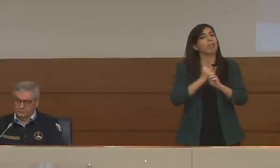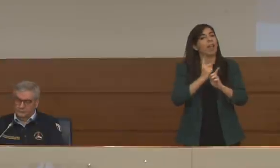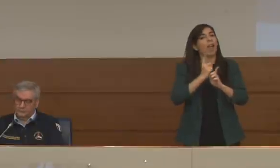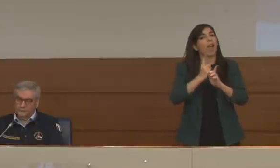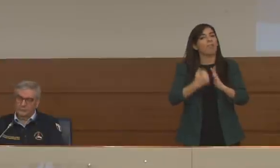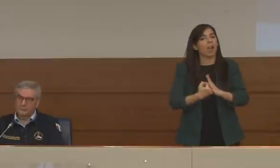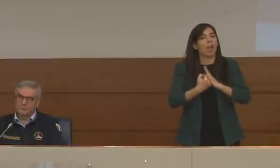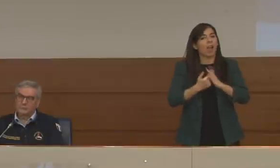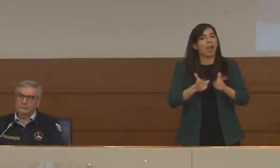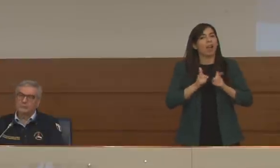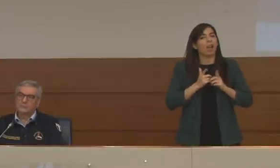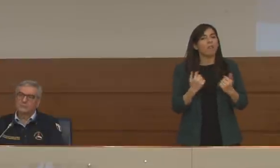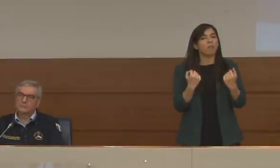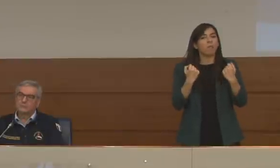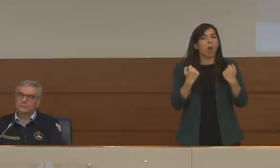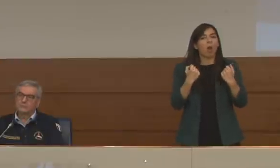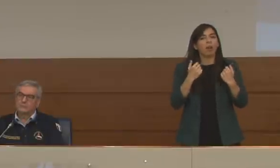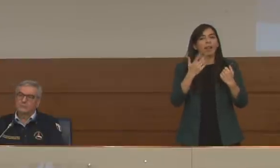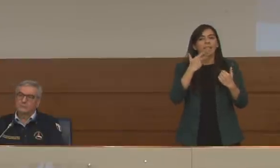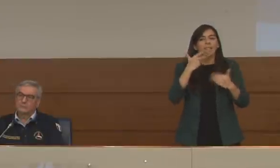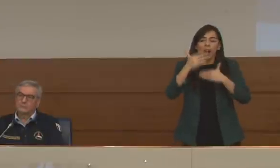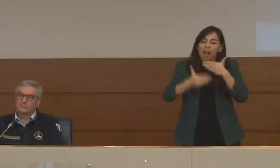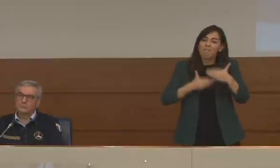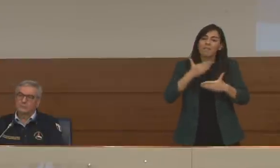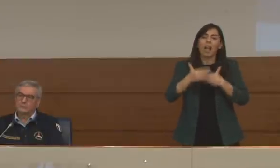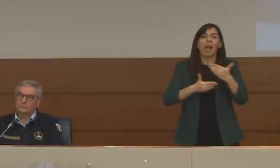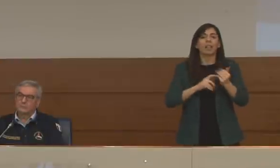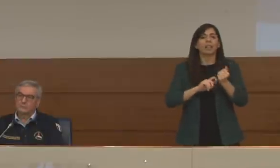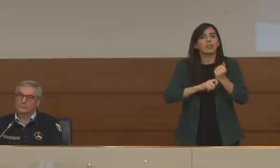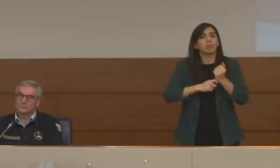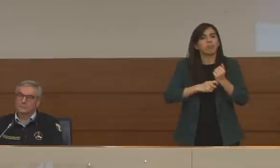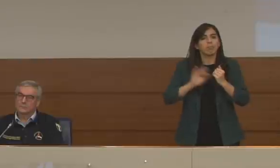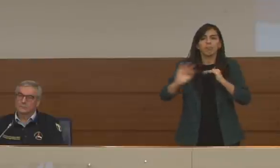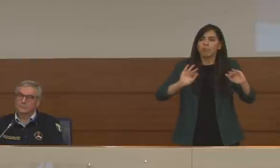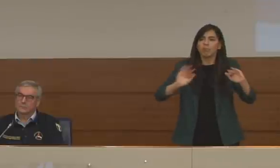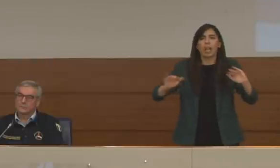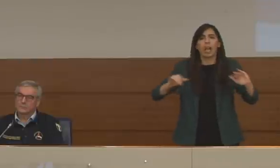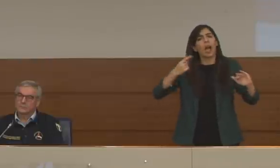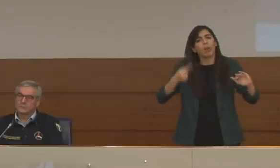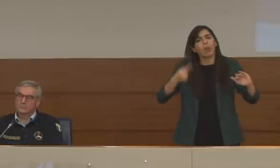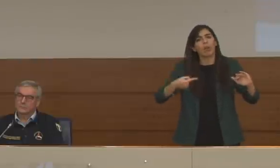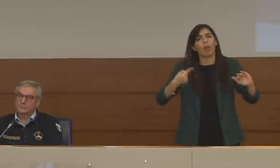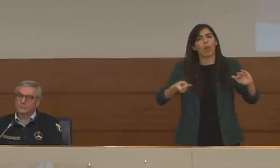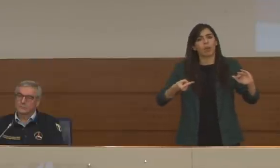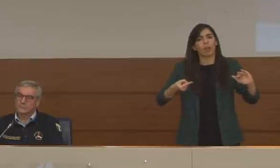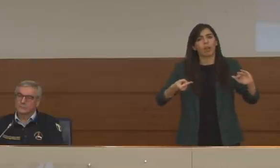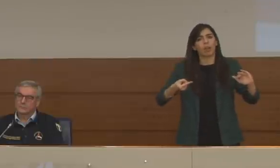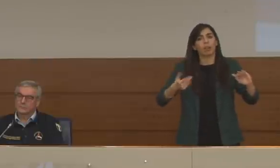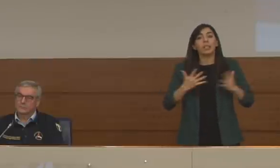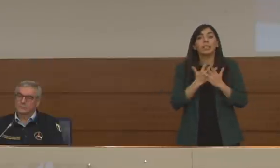più nel mantenimento di queste misure. Ovvio che le decisioni dopo il 13 aprile